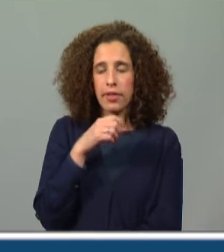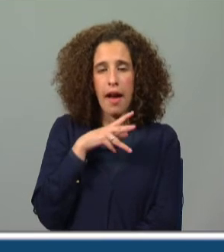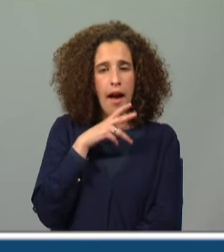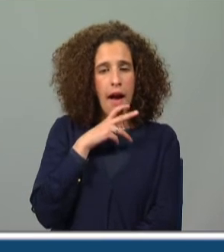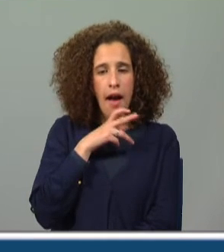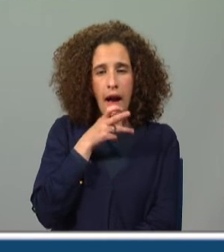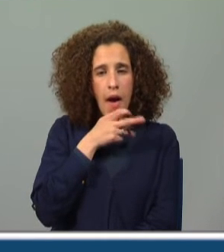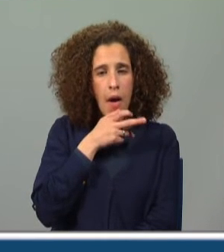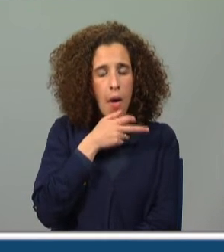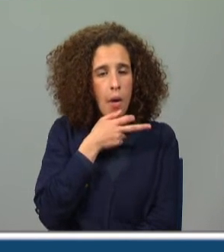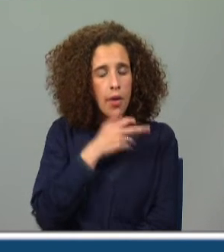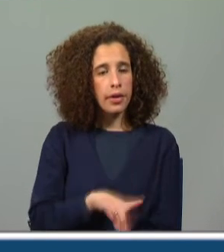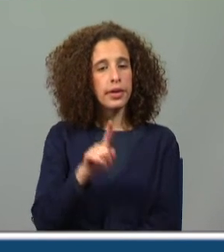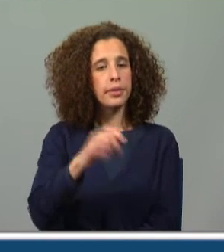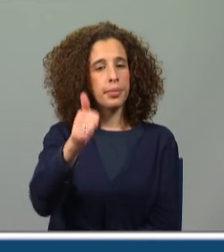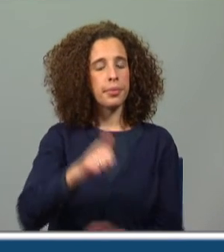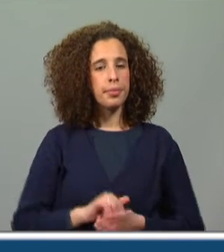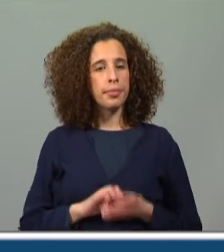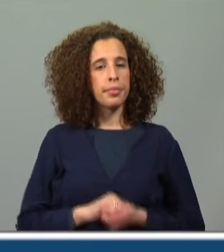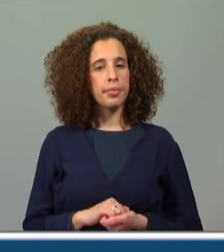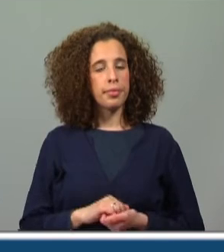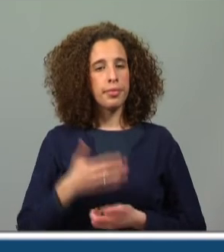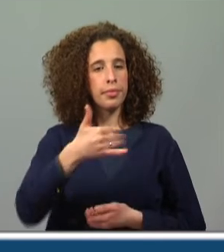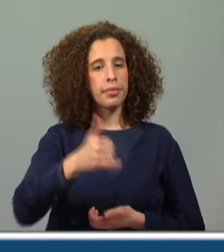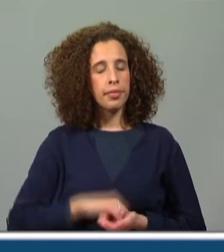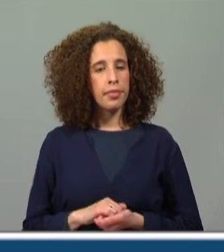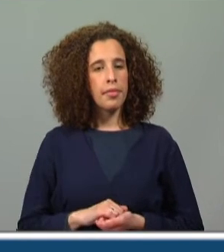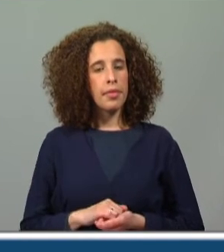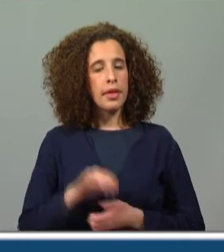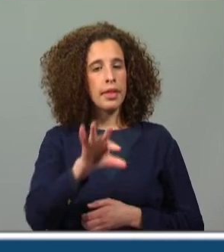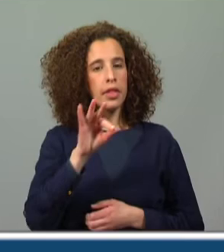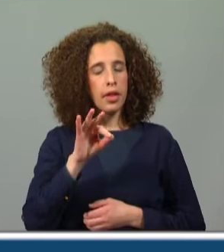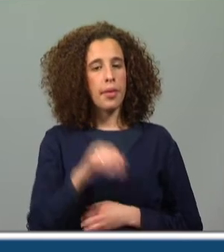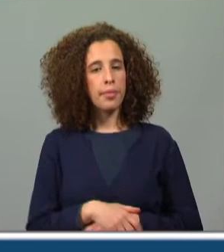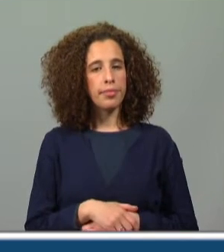a descoberta que faz portanto Aline e a b a seguir selecione a opção adequada 艾琳的發現和b 然後選擇適當的選項